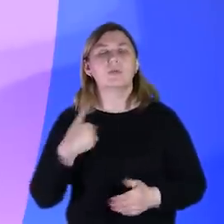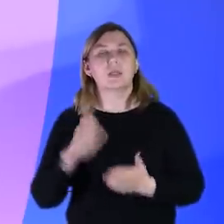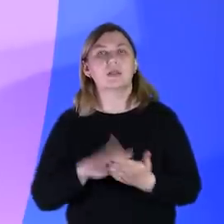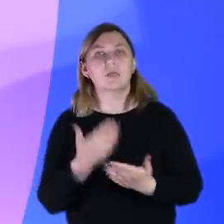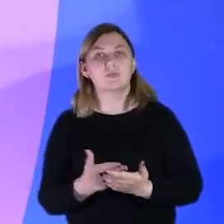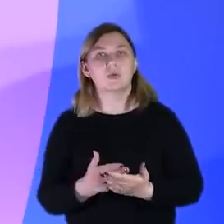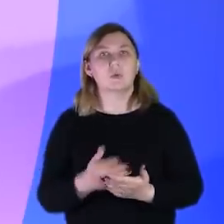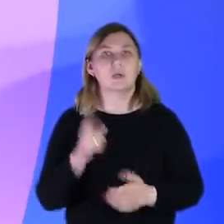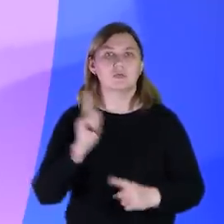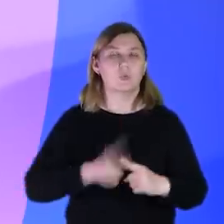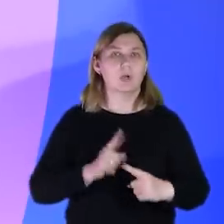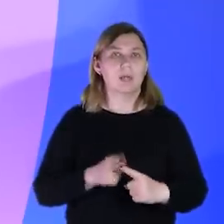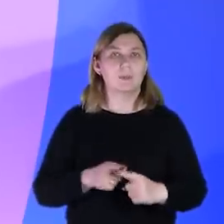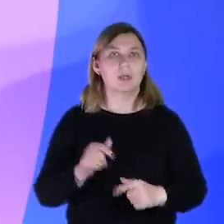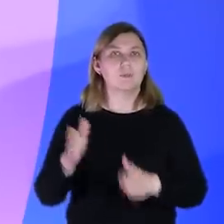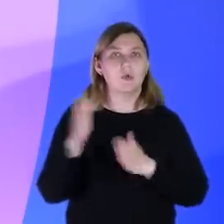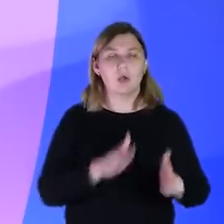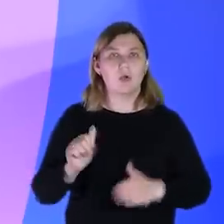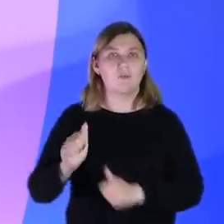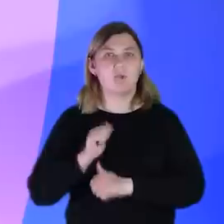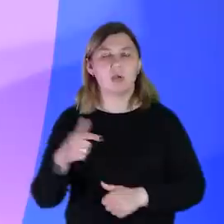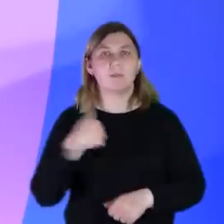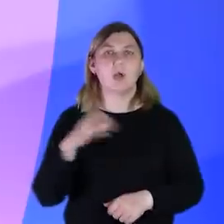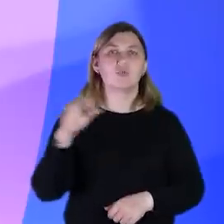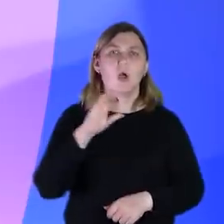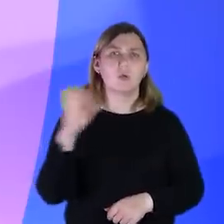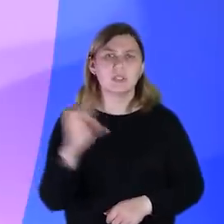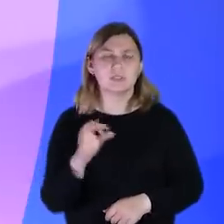przysposobienia wojskowego. Byli to sołtysi, byli to zaprzyjaźnieni gospodarze,